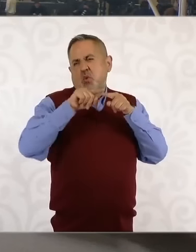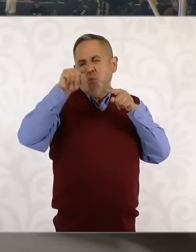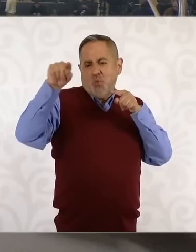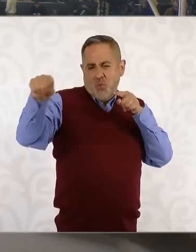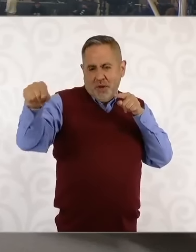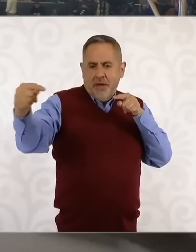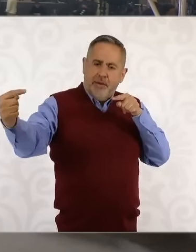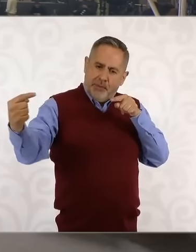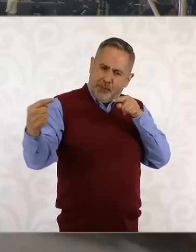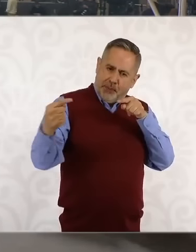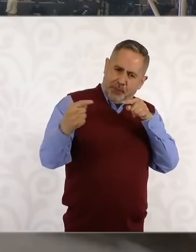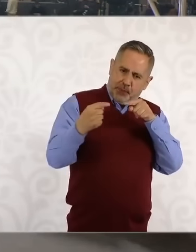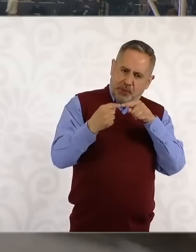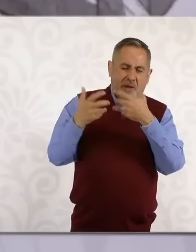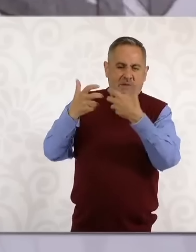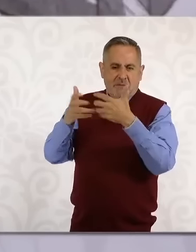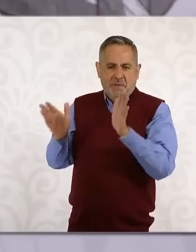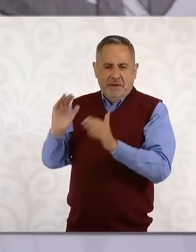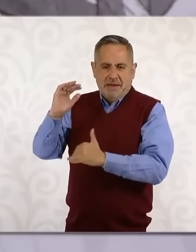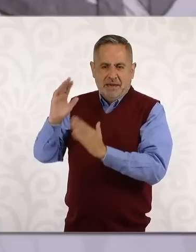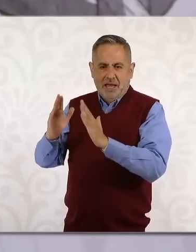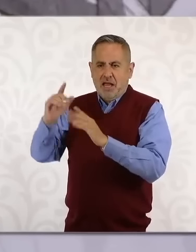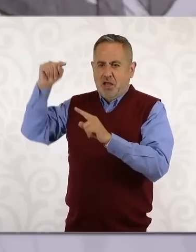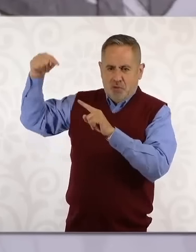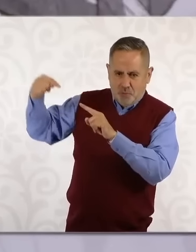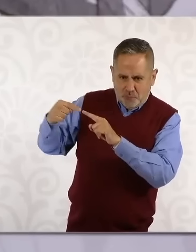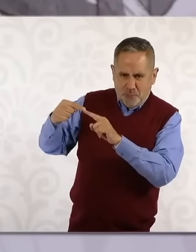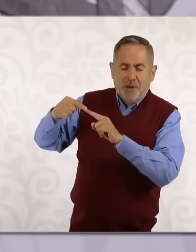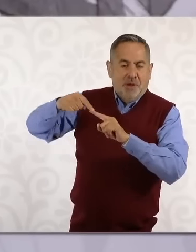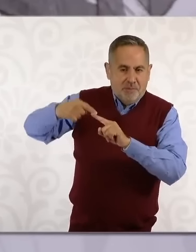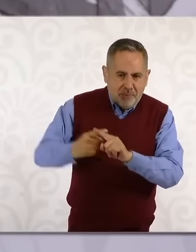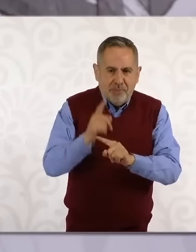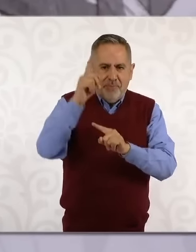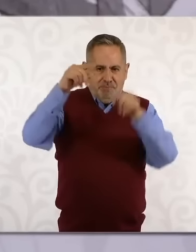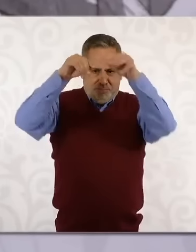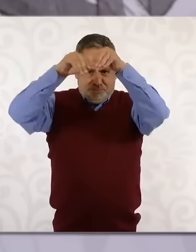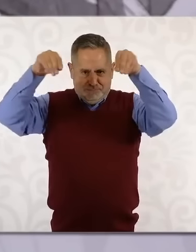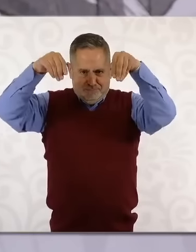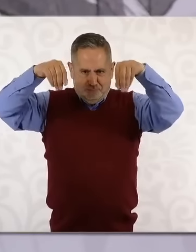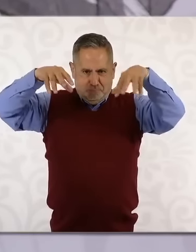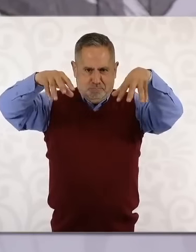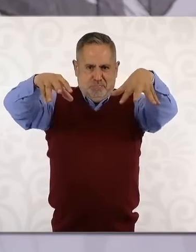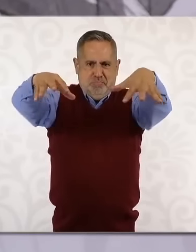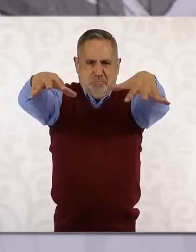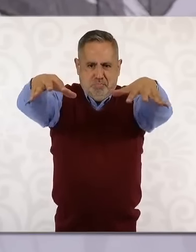por un transformador, una línea de transmisión, una subestación y una planta de generación